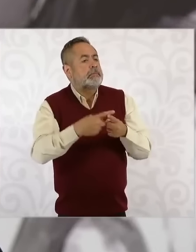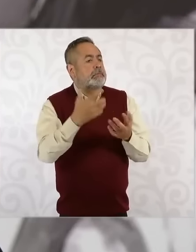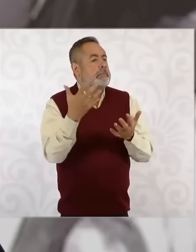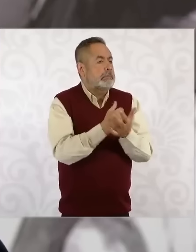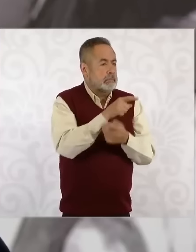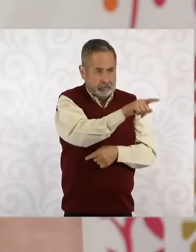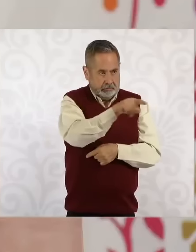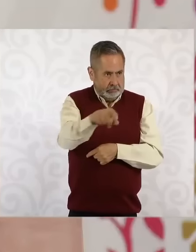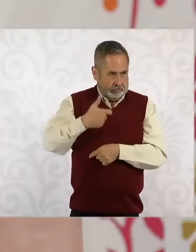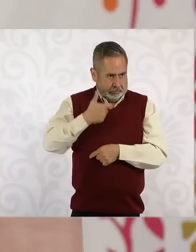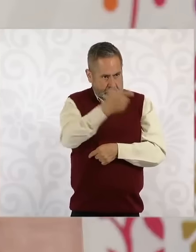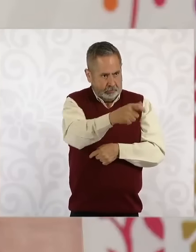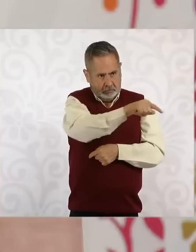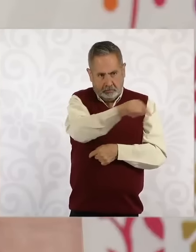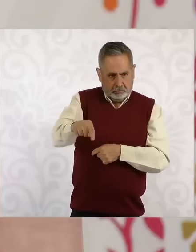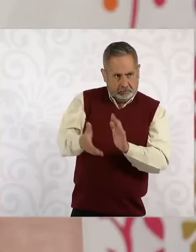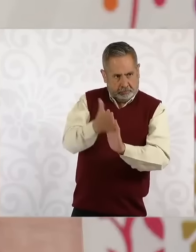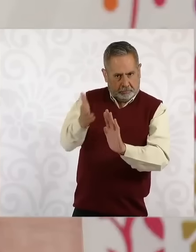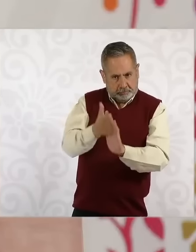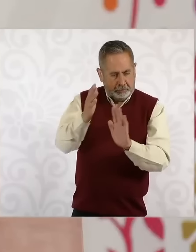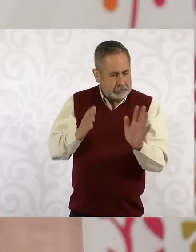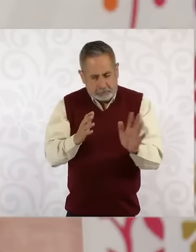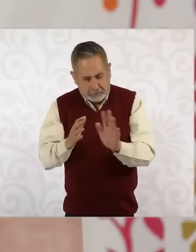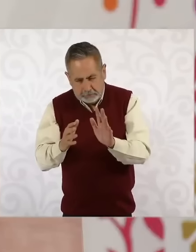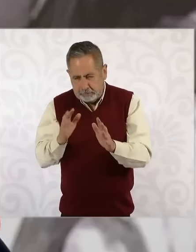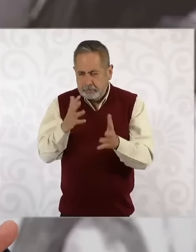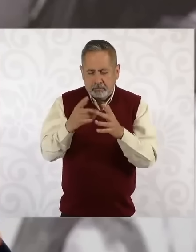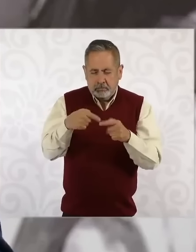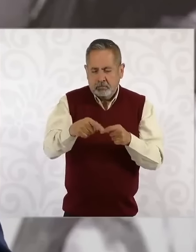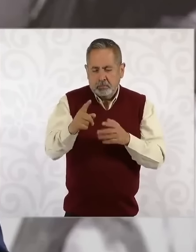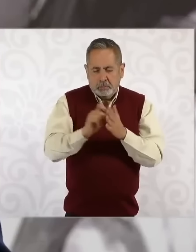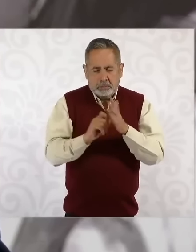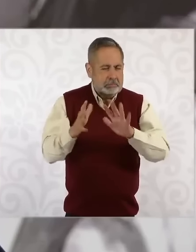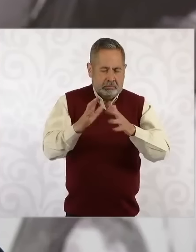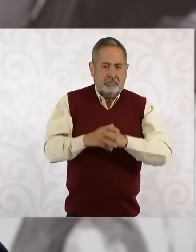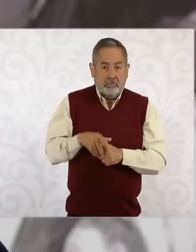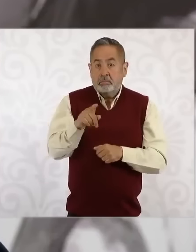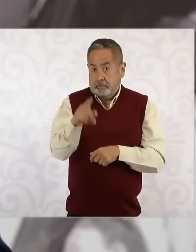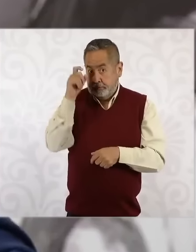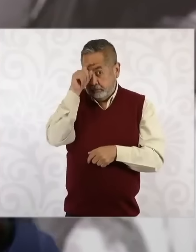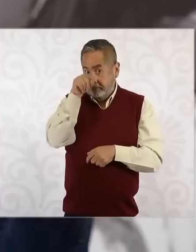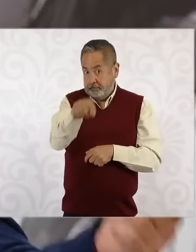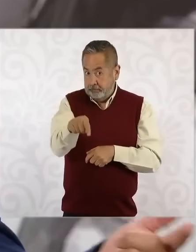estar iniciando un mes después y si es un puente complejo, entonces se va a llevar este año y parte